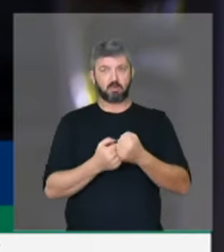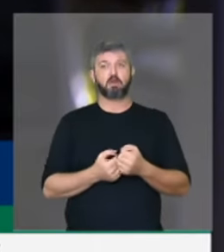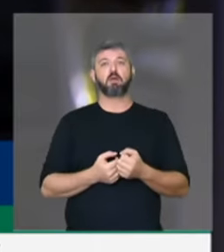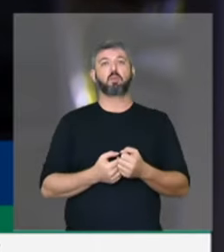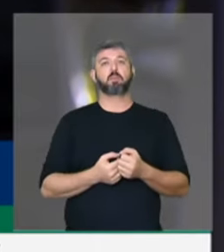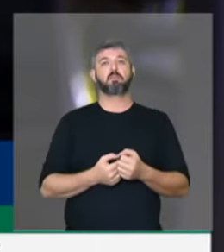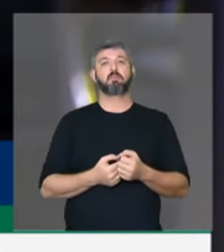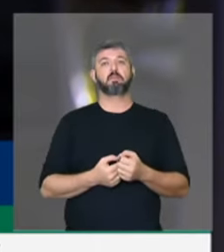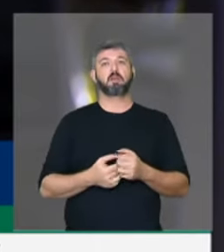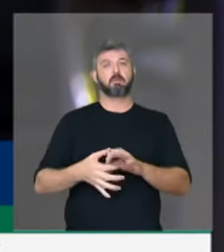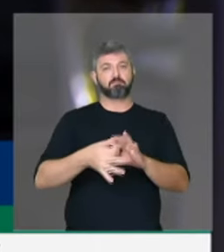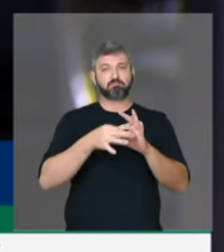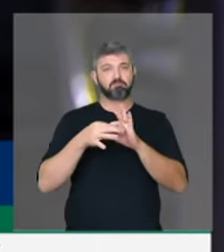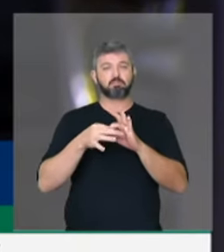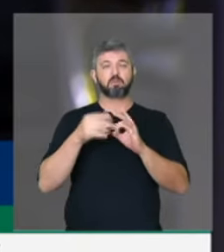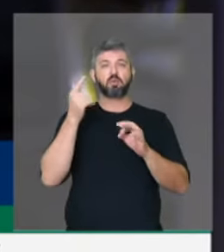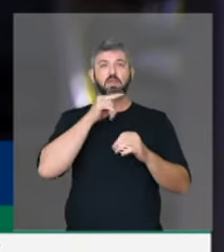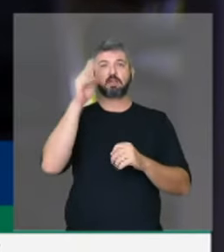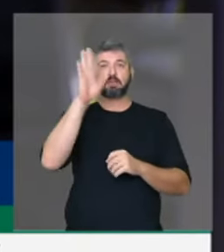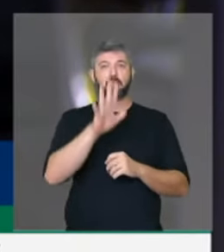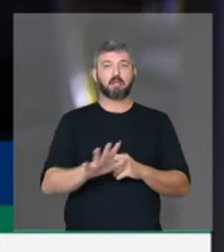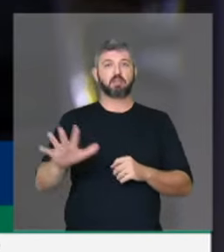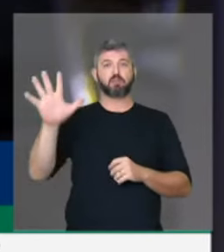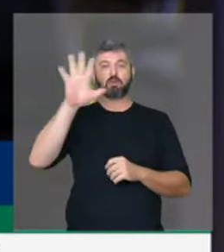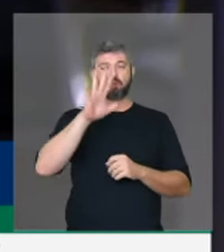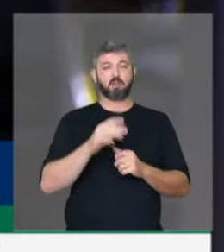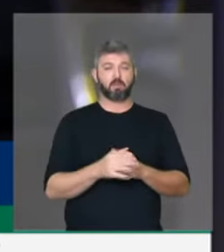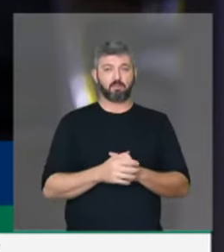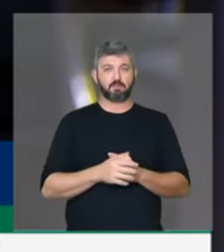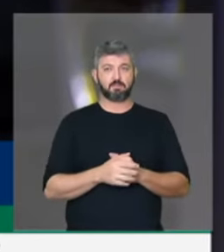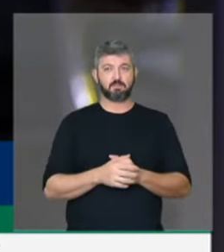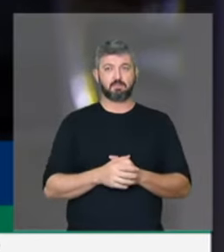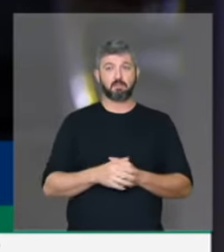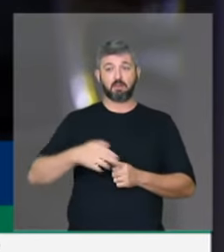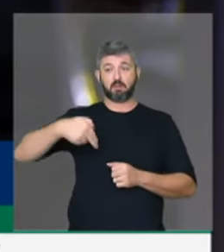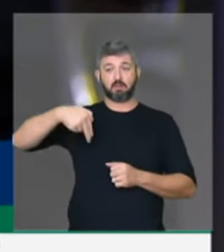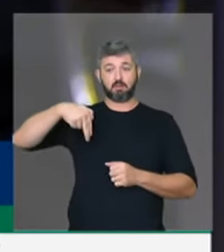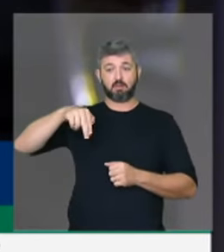QUE SE ESTÁ FORMANDO E O NOVO ORIENTA PORTANTO SIM A ESSE REQUERIMENTO DE URGÊNCIA. -- [PRESIDENTE]: COMO